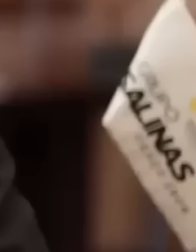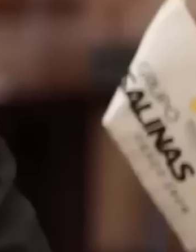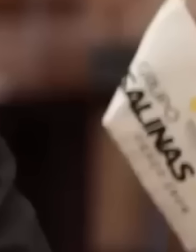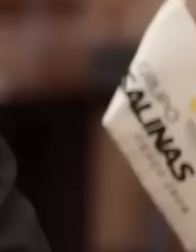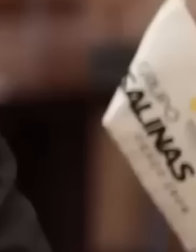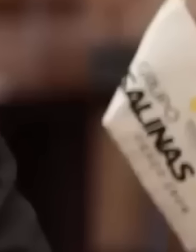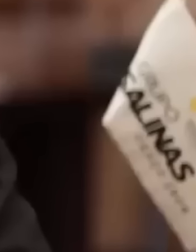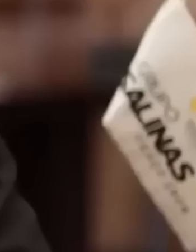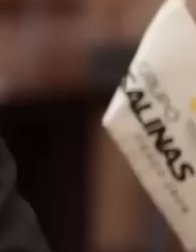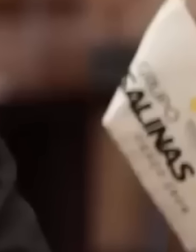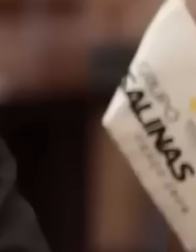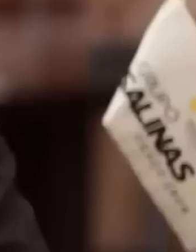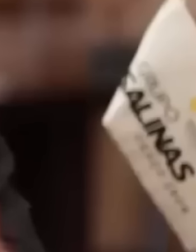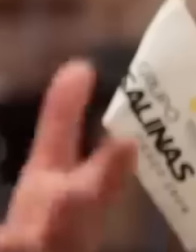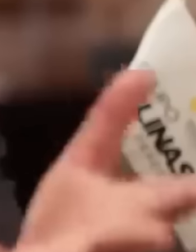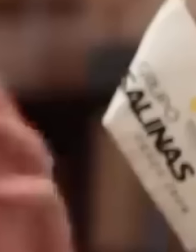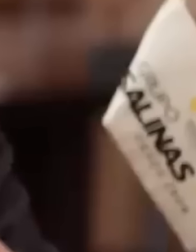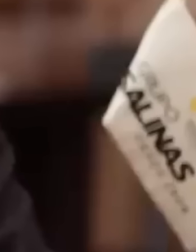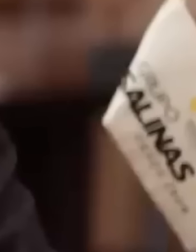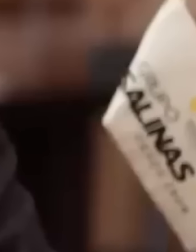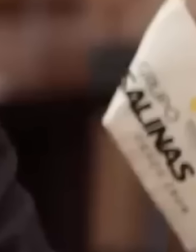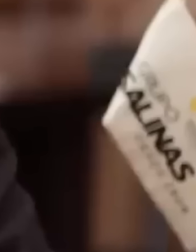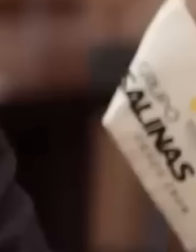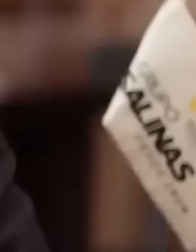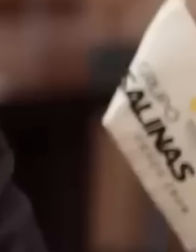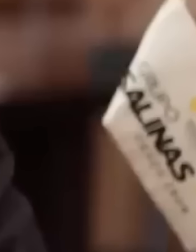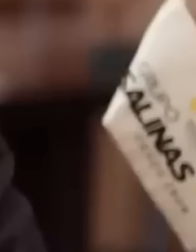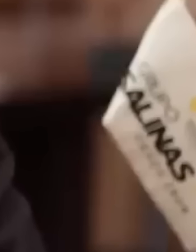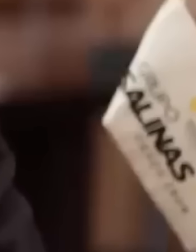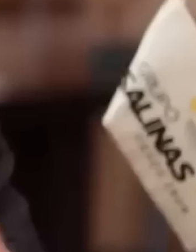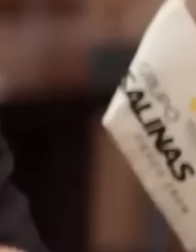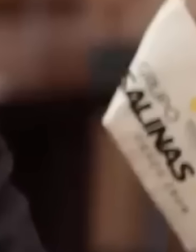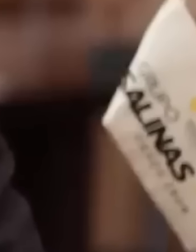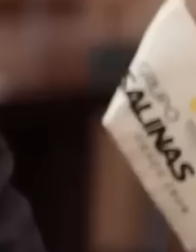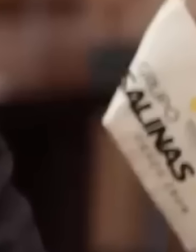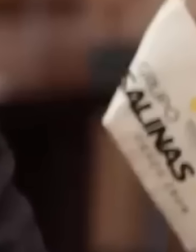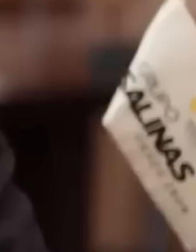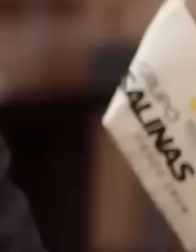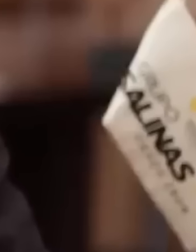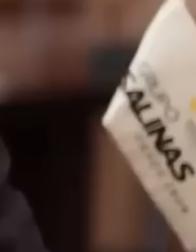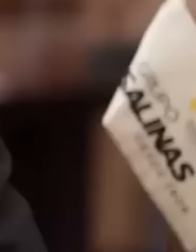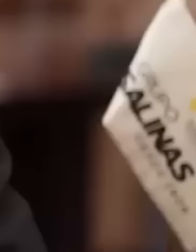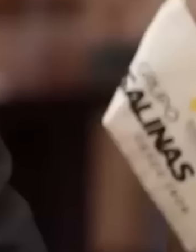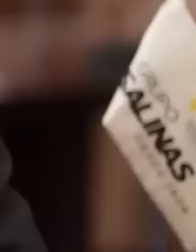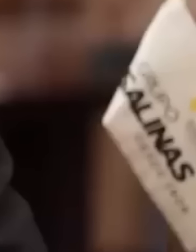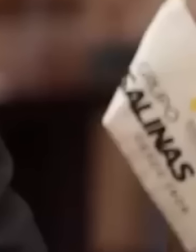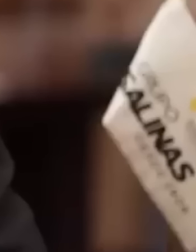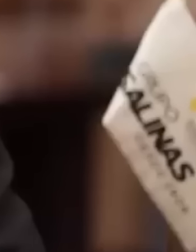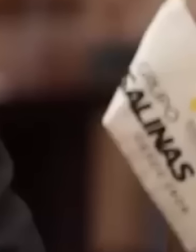las pérdidas fiscales durante los periodos del 2008 al 2013, que los jueces determinaron como